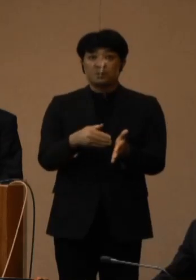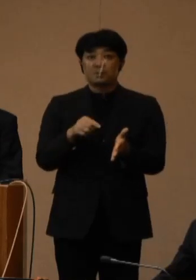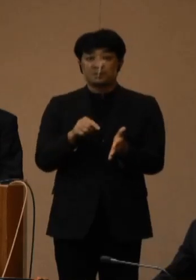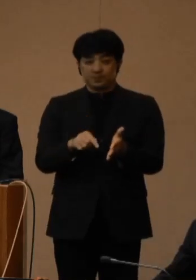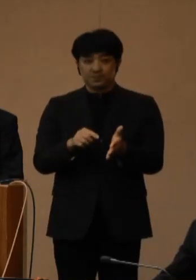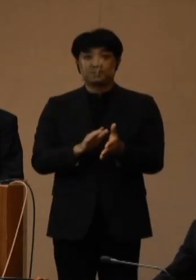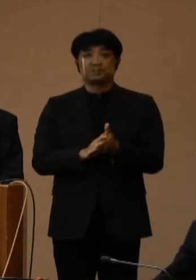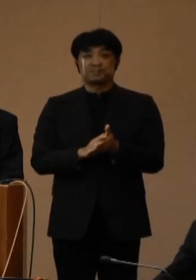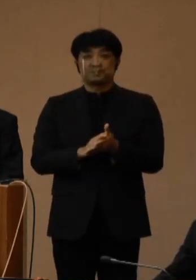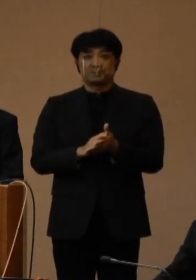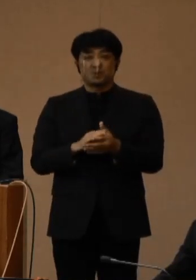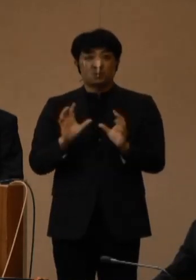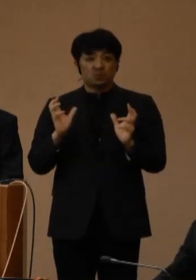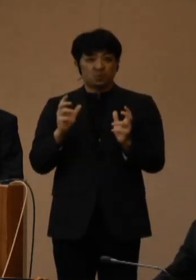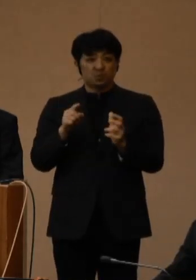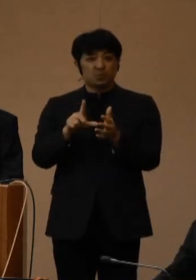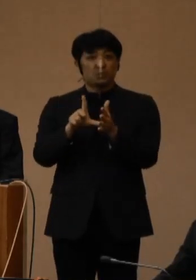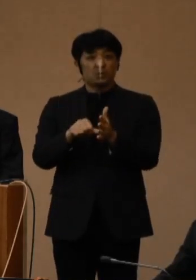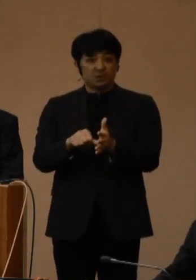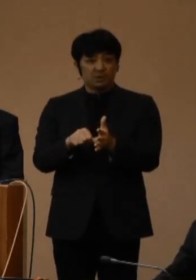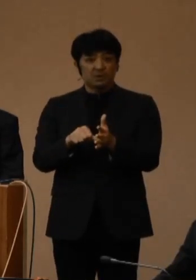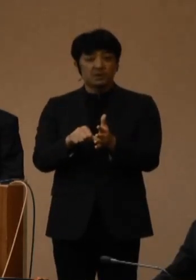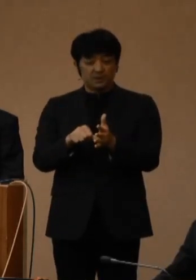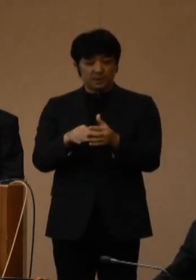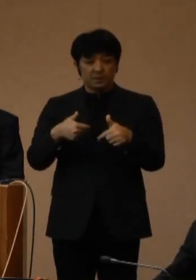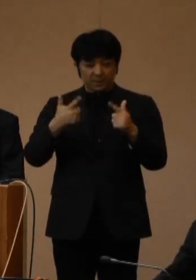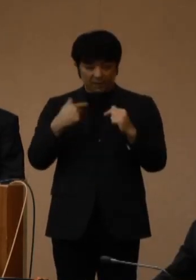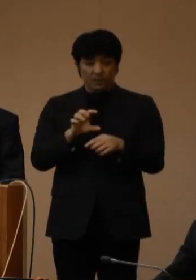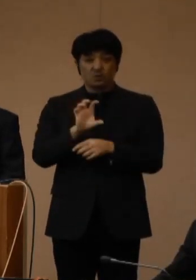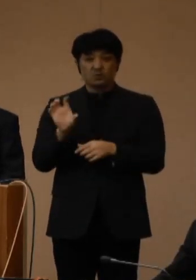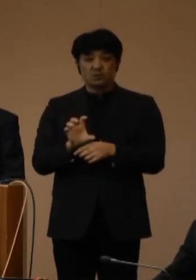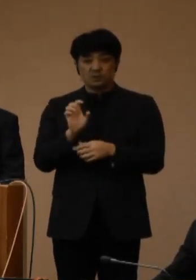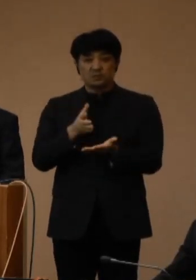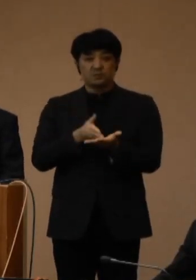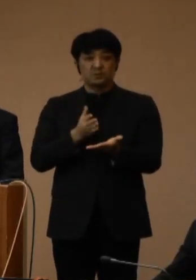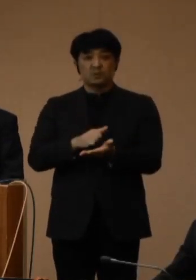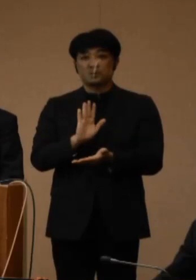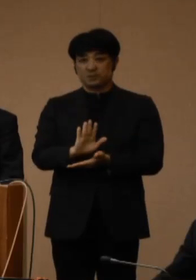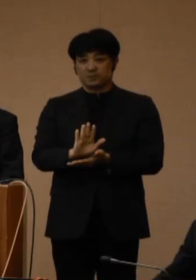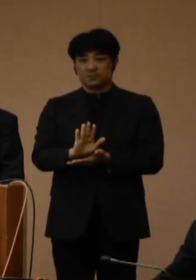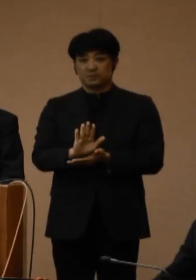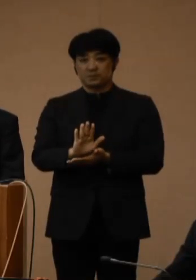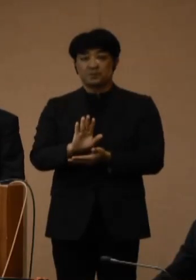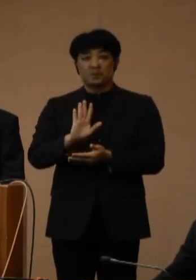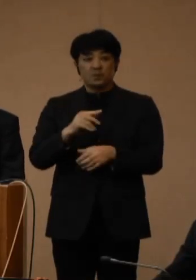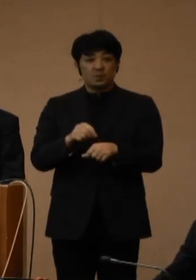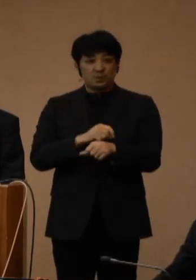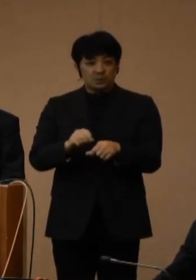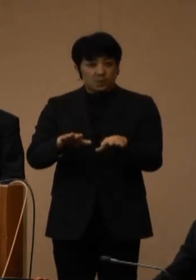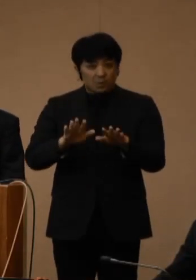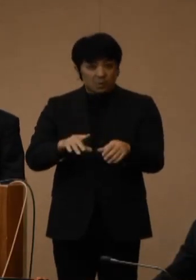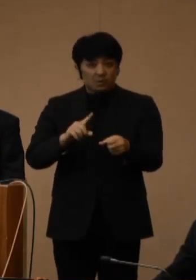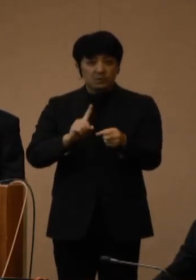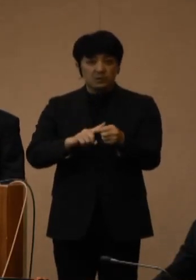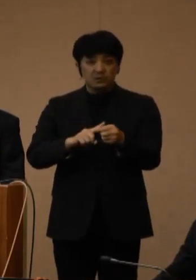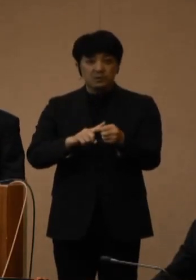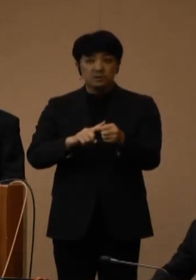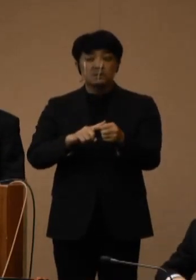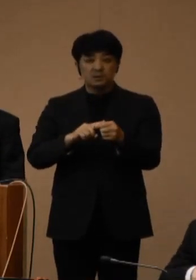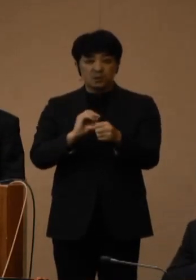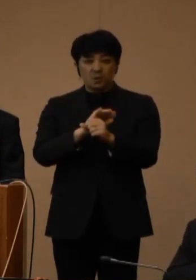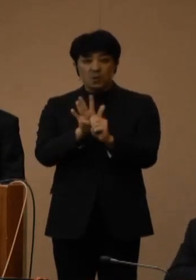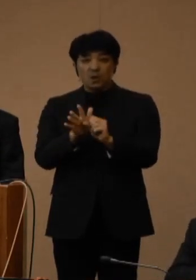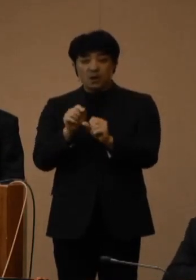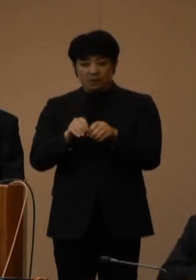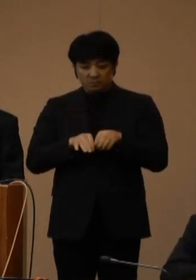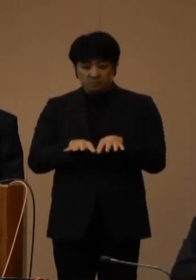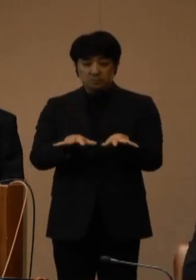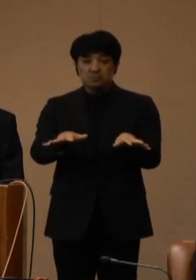危機について皆様に訴えてきました。 特に今年は新型コロナウイルスの流行によって事態が